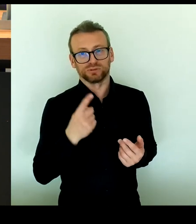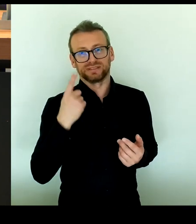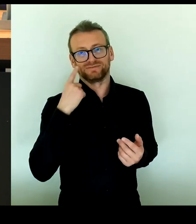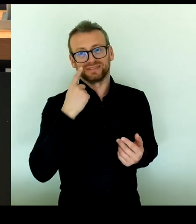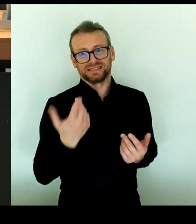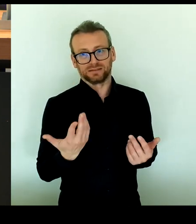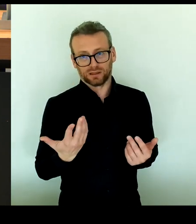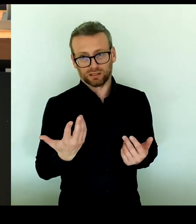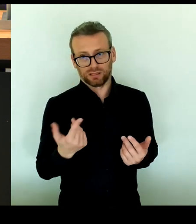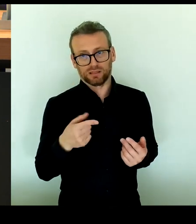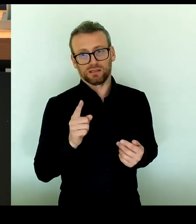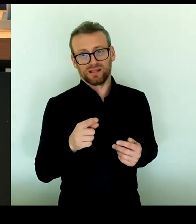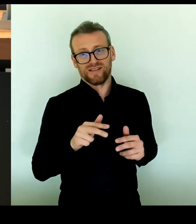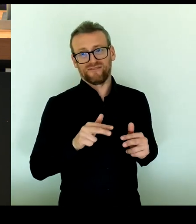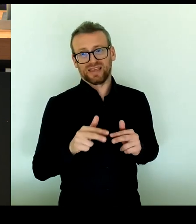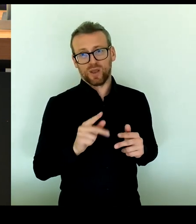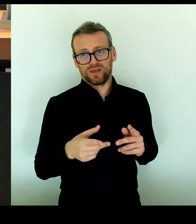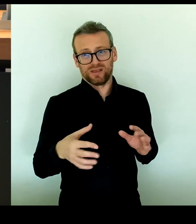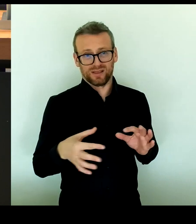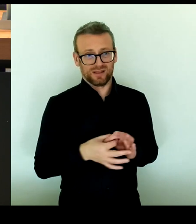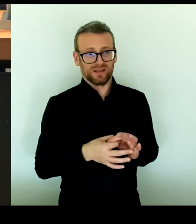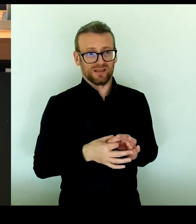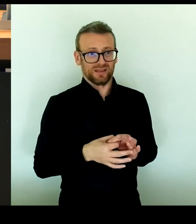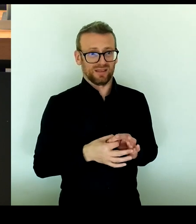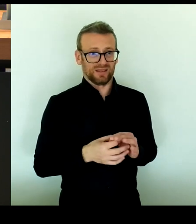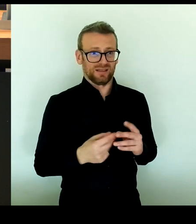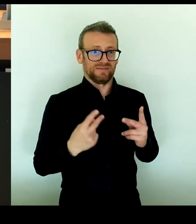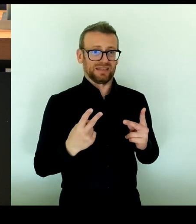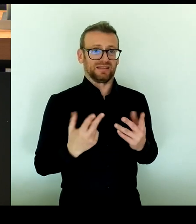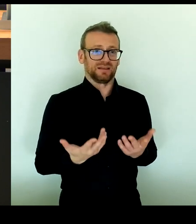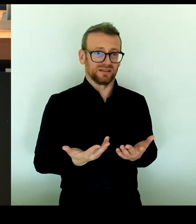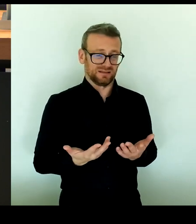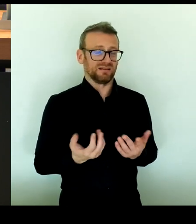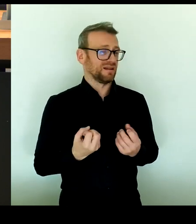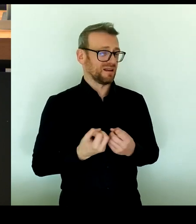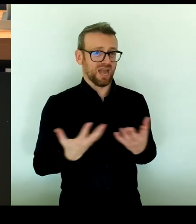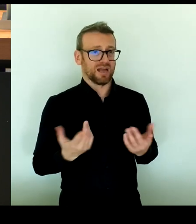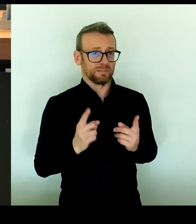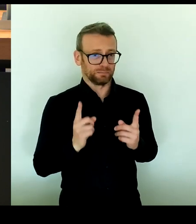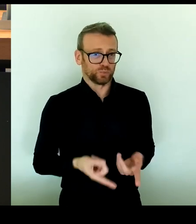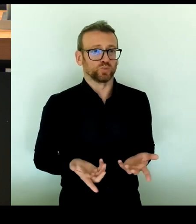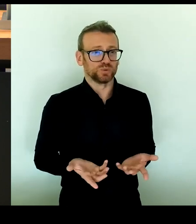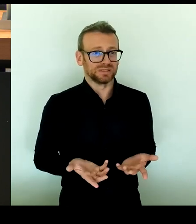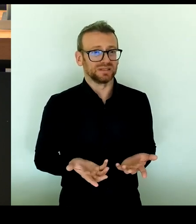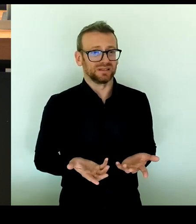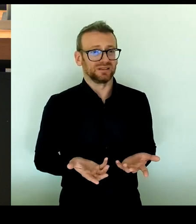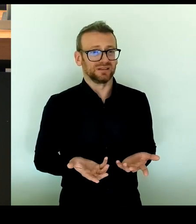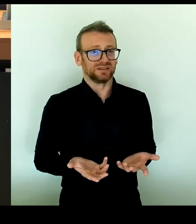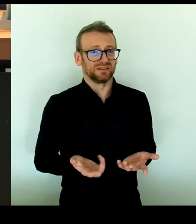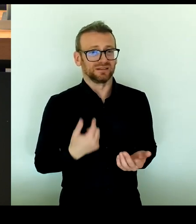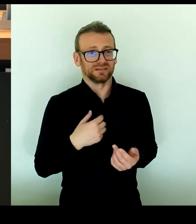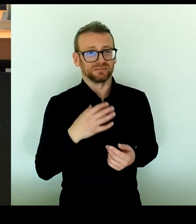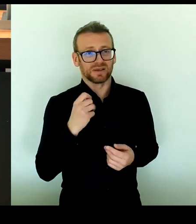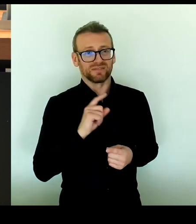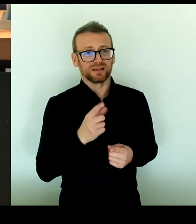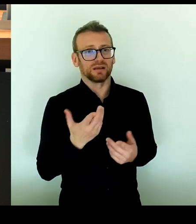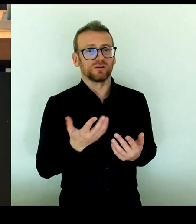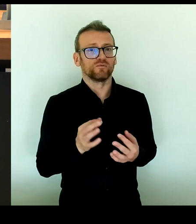Aber wir haben den Stadtentwicklungsplan Mobilität und Verkehr. Wir haben den daraus abgeleiteten Nahverkehrs.